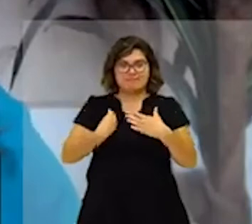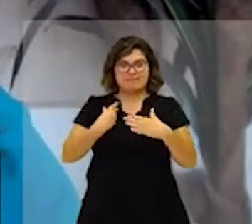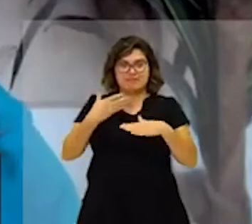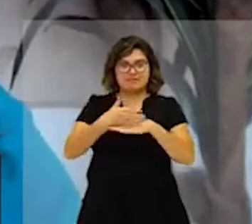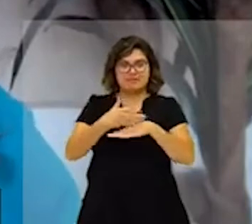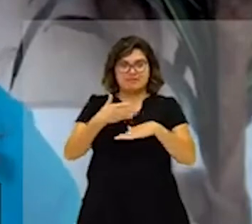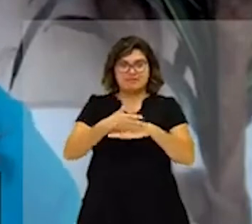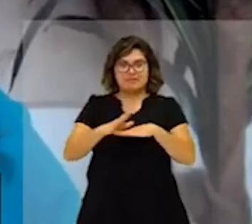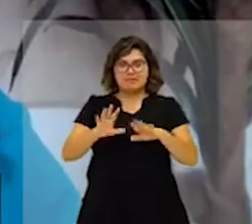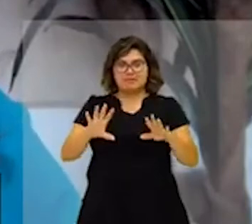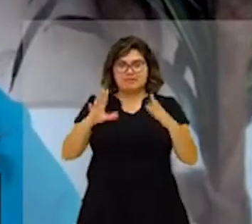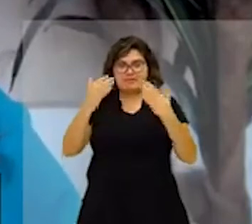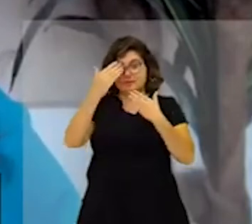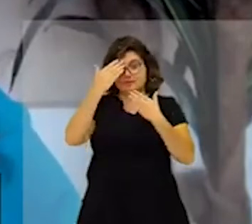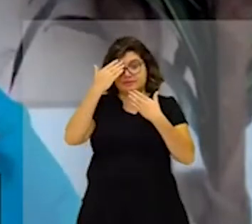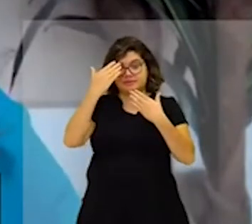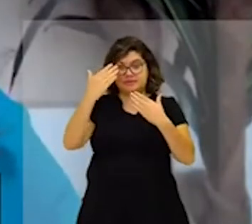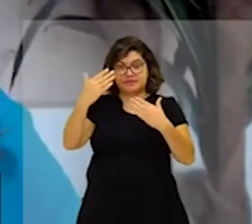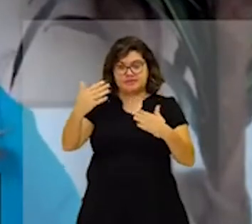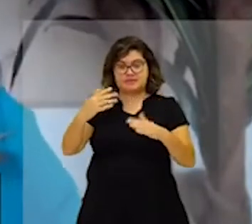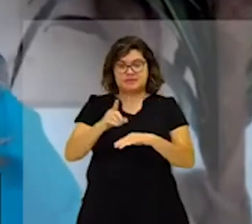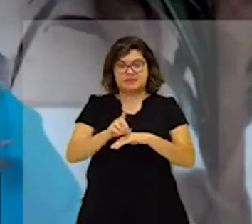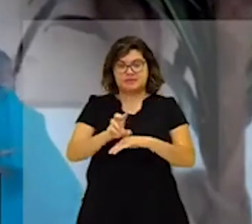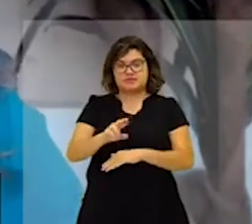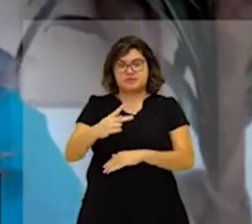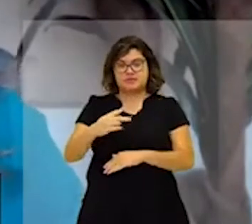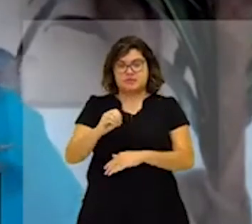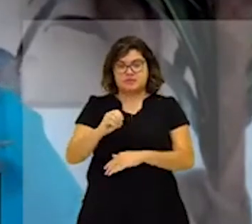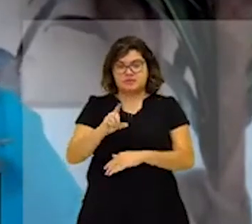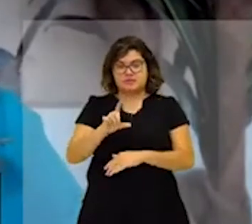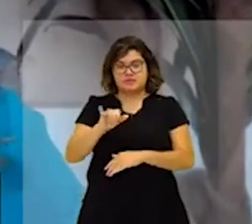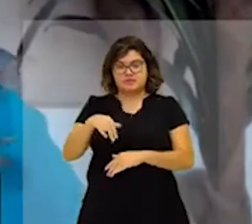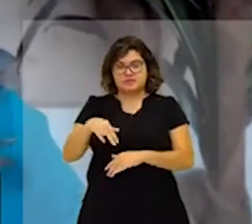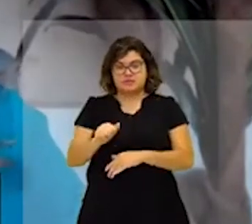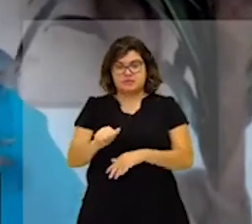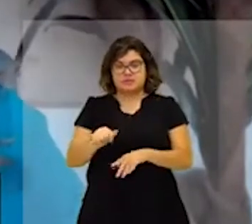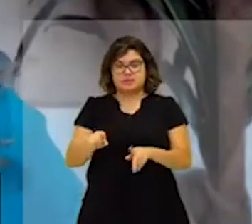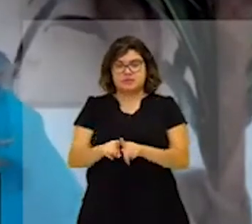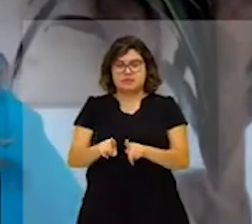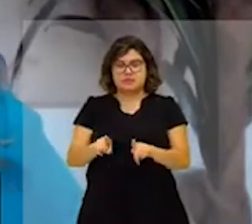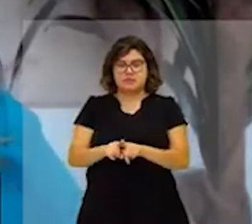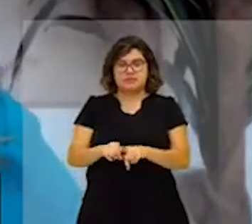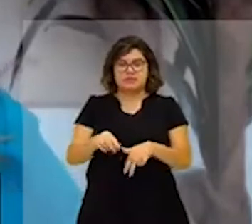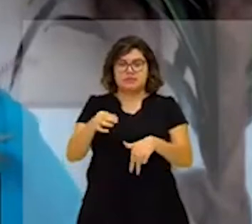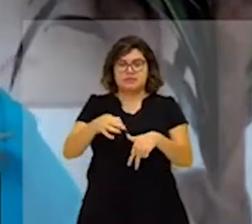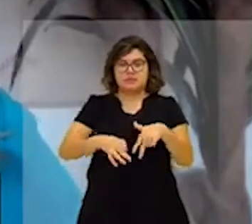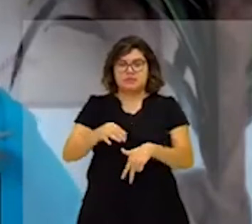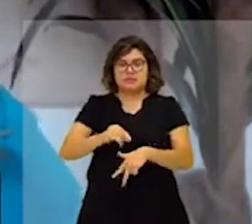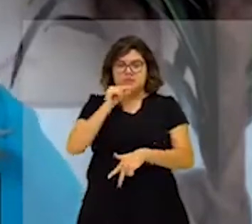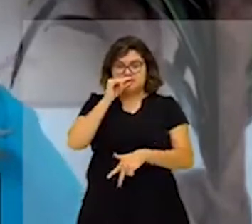agradeço a doutora Poliana ao também isso faquinha coordenador-geral dos trabalhos